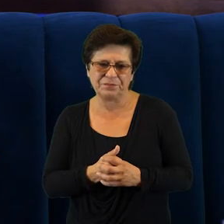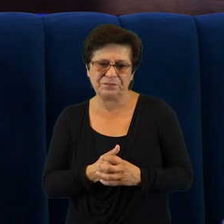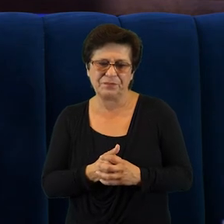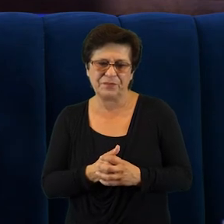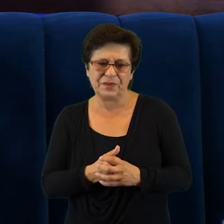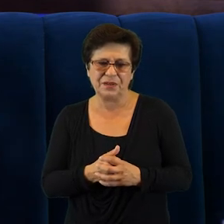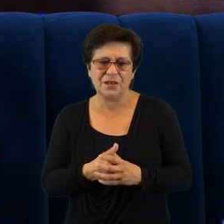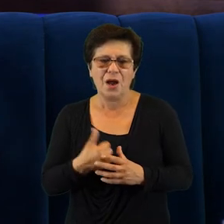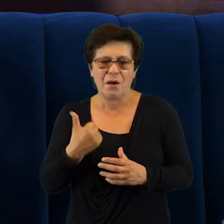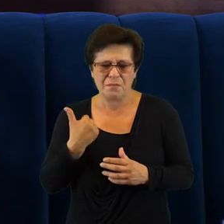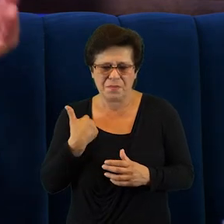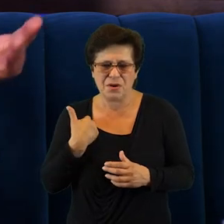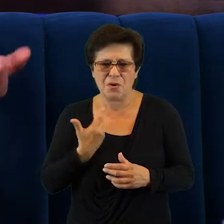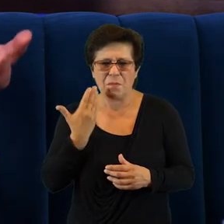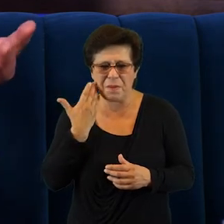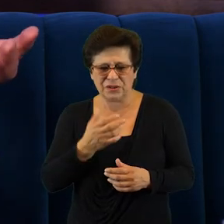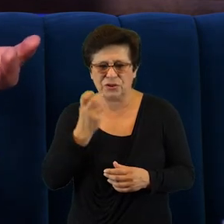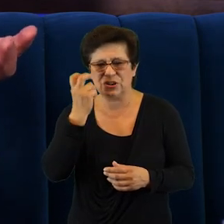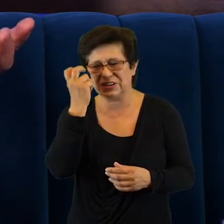Chociaż był bardzo zainteresowany kulturą,